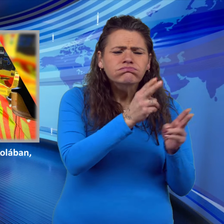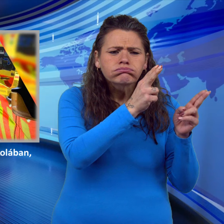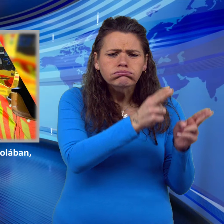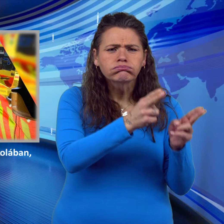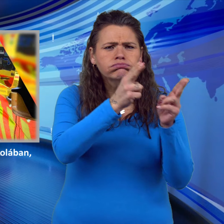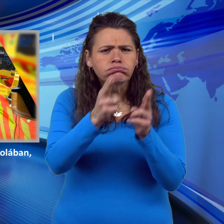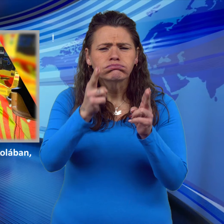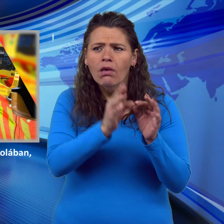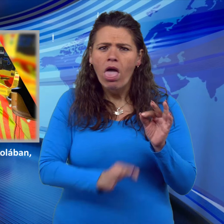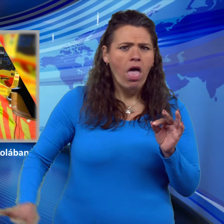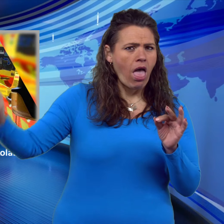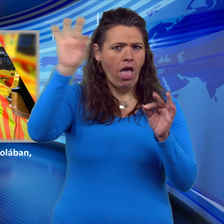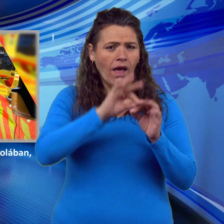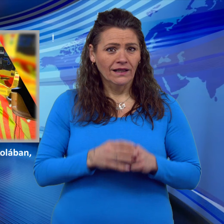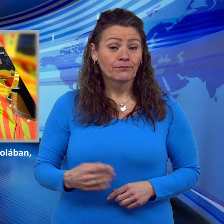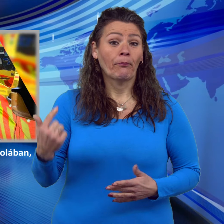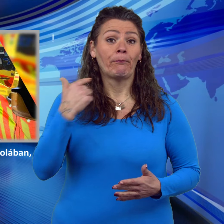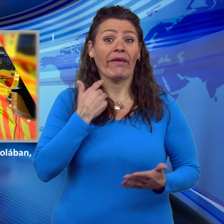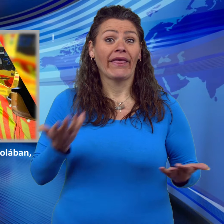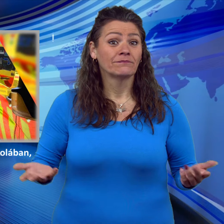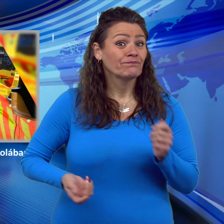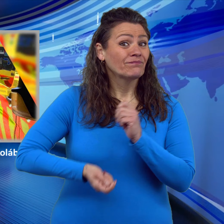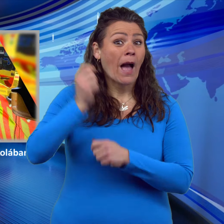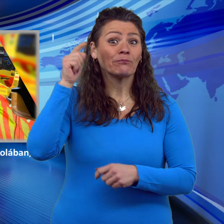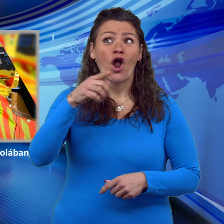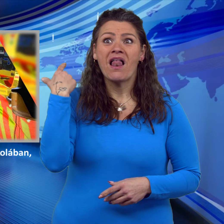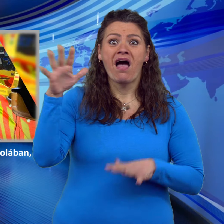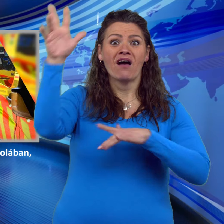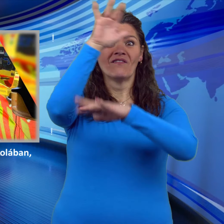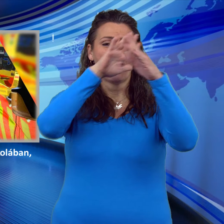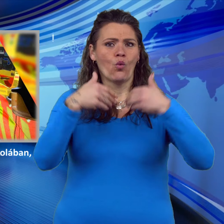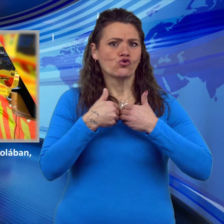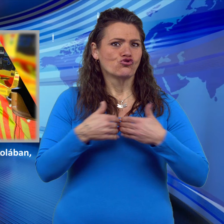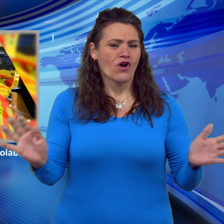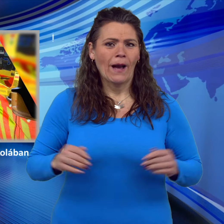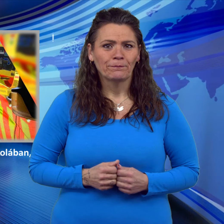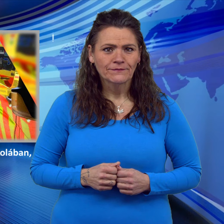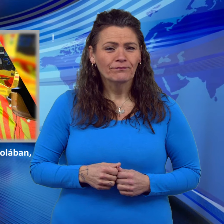majd a tanintézmény további helyiségeiben is, de szén-monoxid jelenlétet a levegőben nem tudták kimutatni.